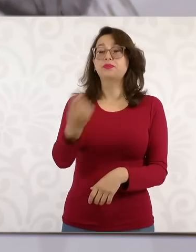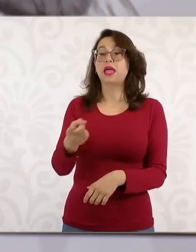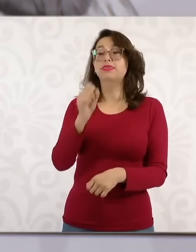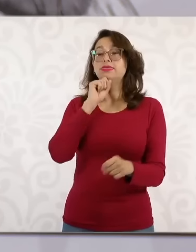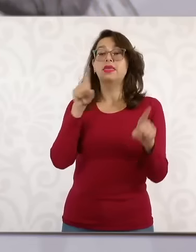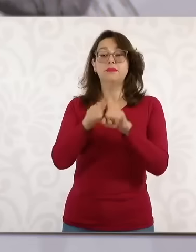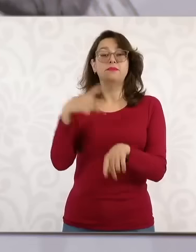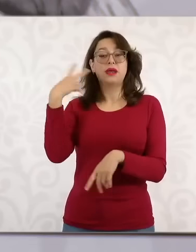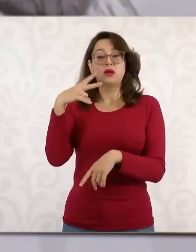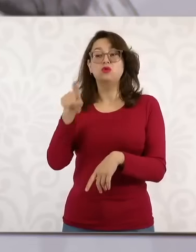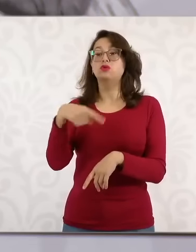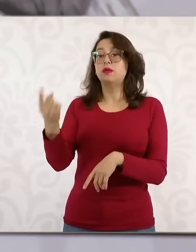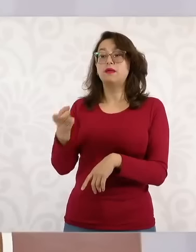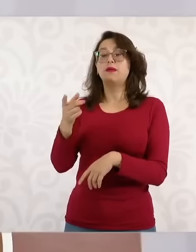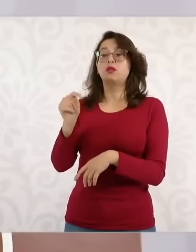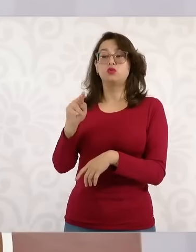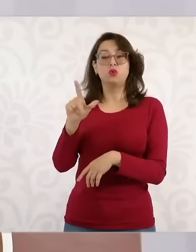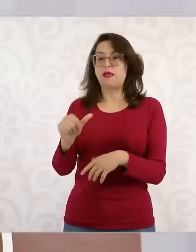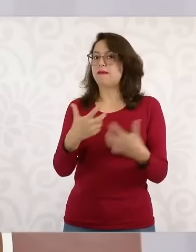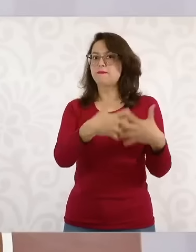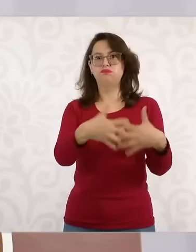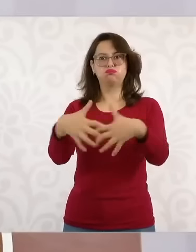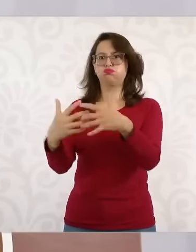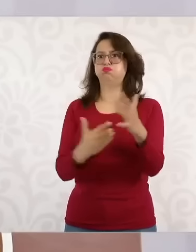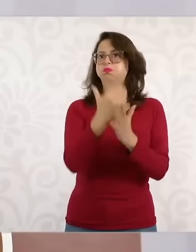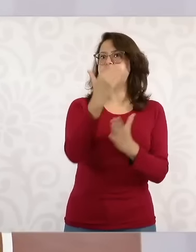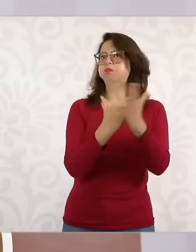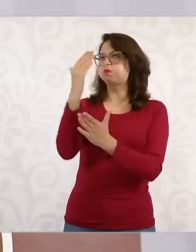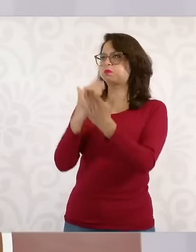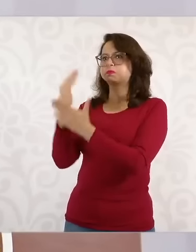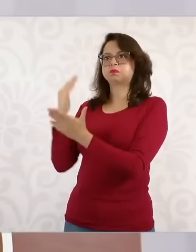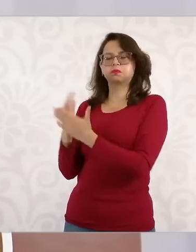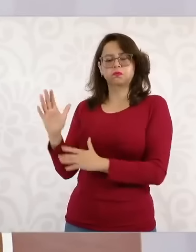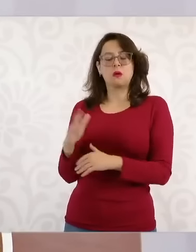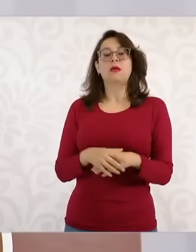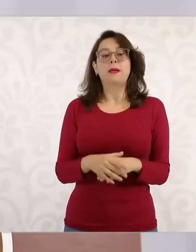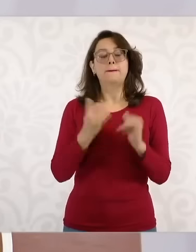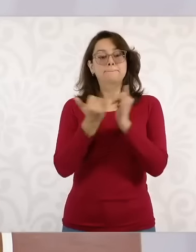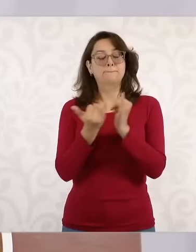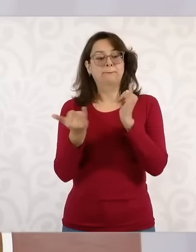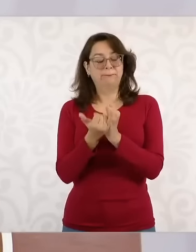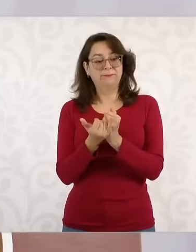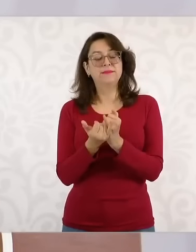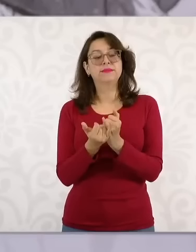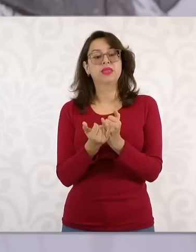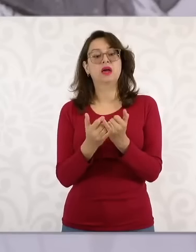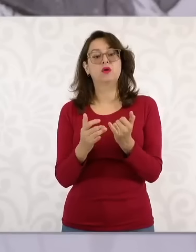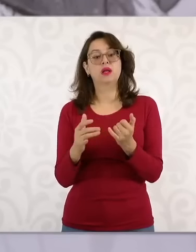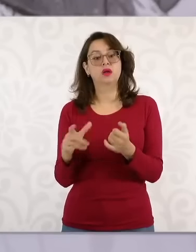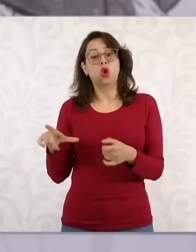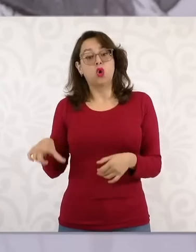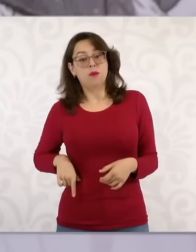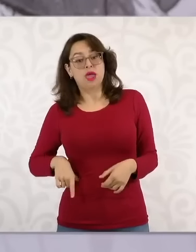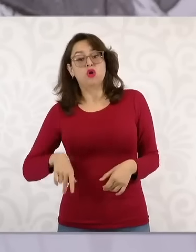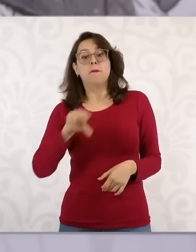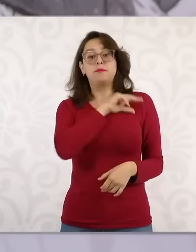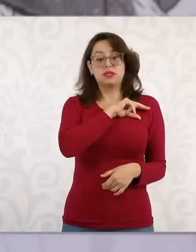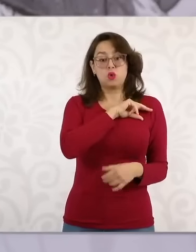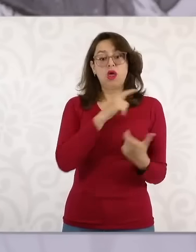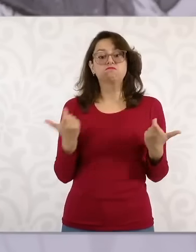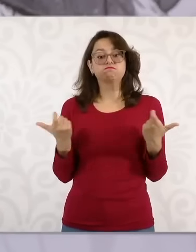la producción. Eh, se está haciendo también el esquema de contratos mixtos para eh fertilizantes,